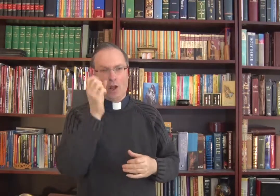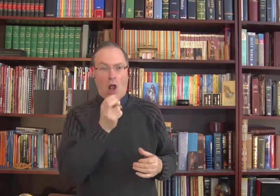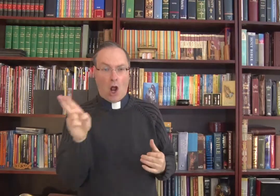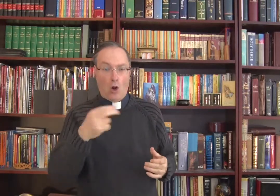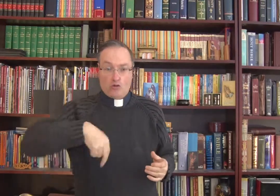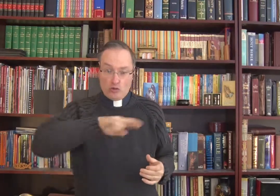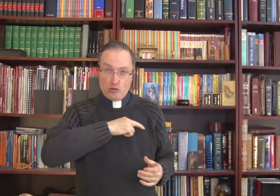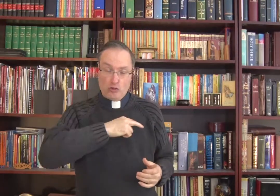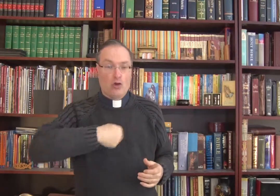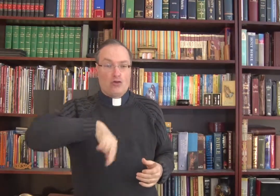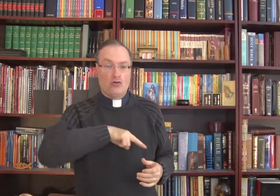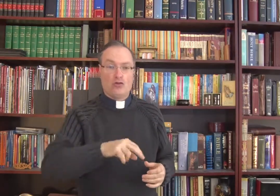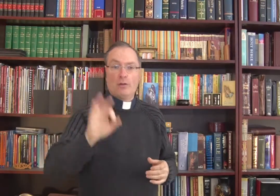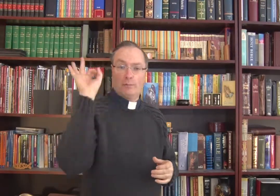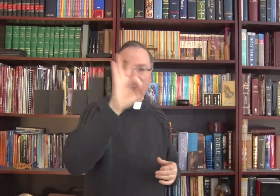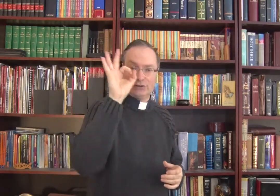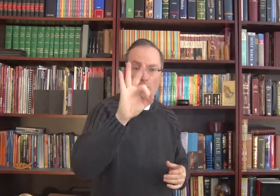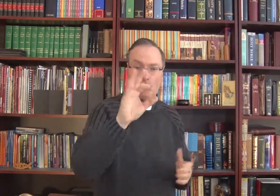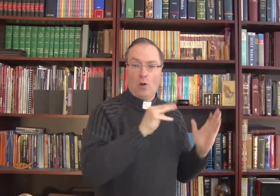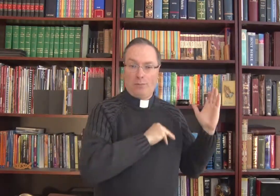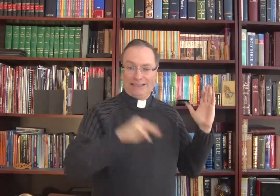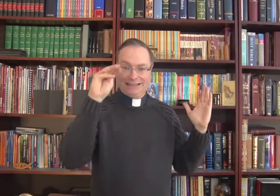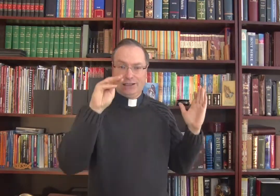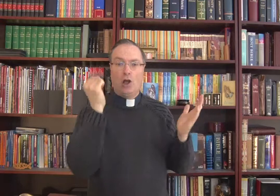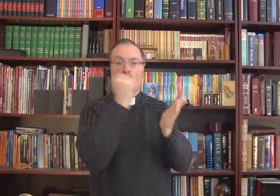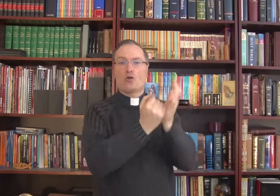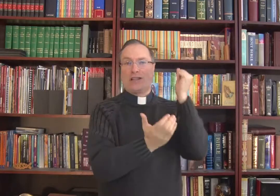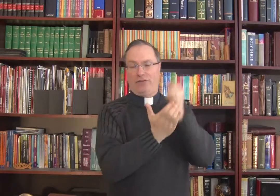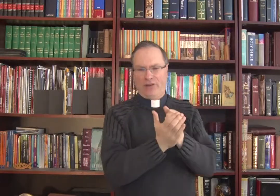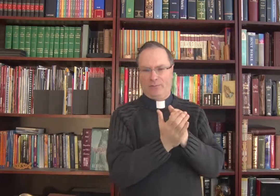Or nous, nous prêchons un Messie crucifié,